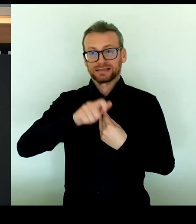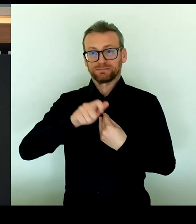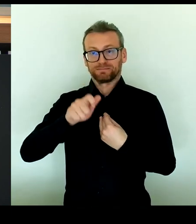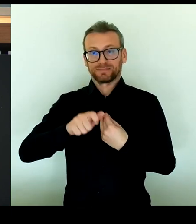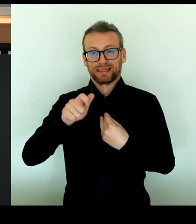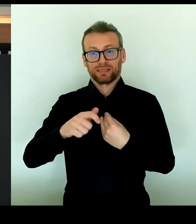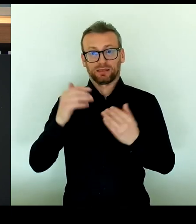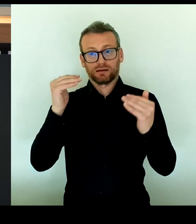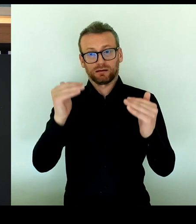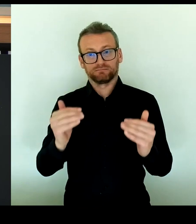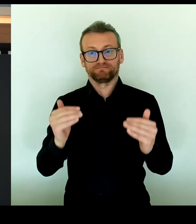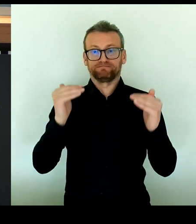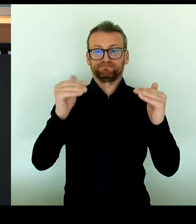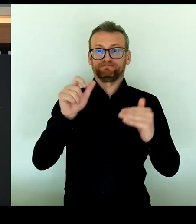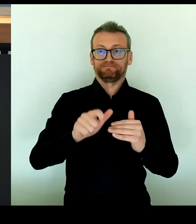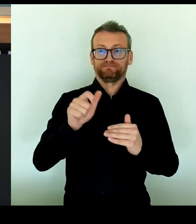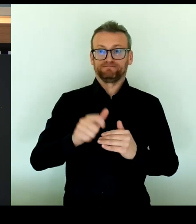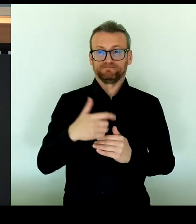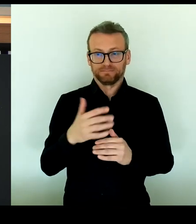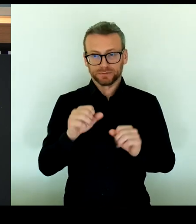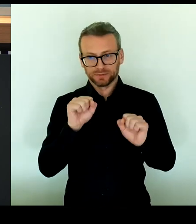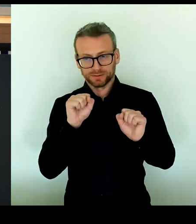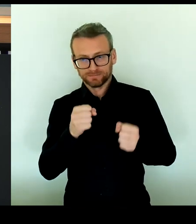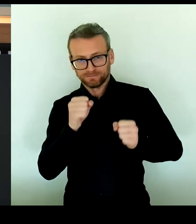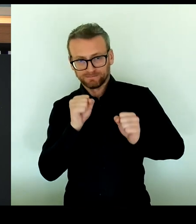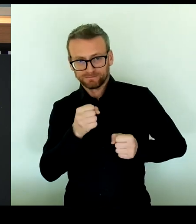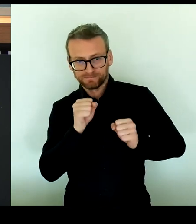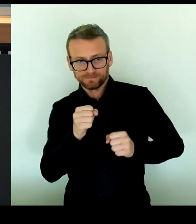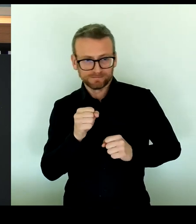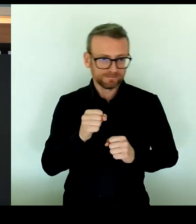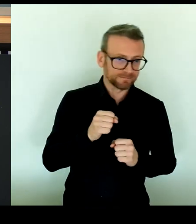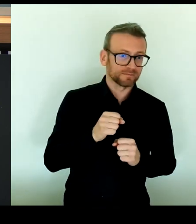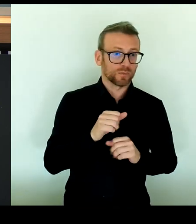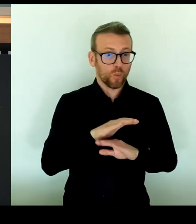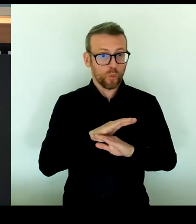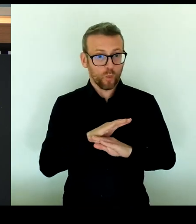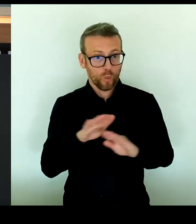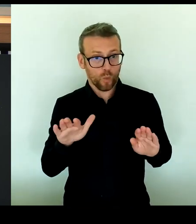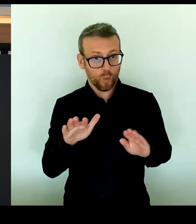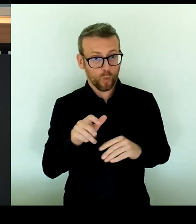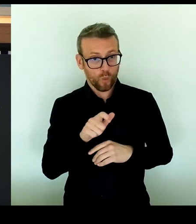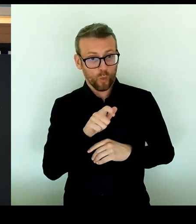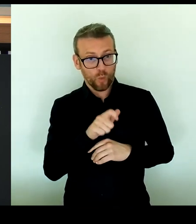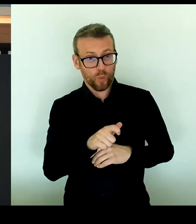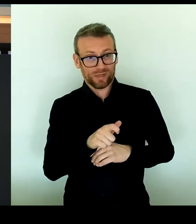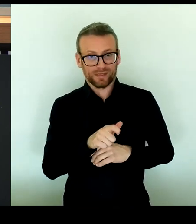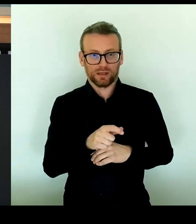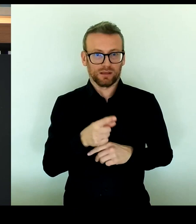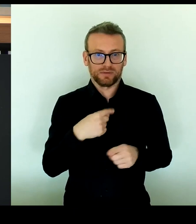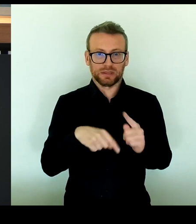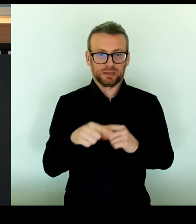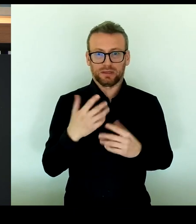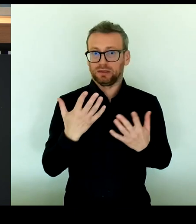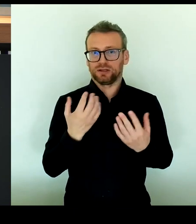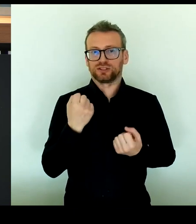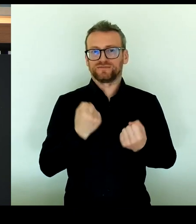mit der mich die Mitarbeiter:innen empfangen haben, möchte ich mich daher an dieser Stelle ganz herzlich bedanken.